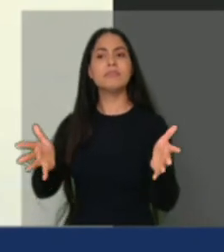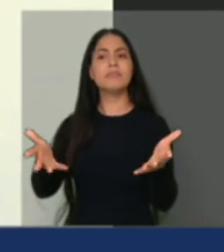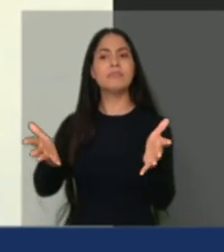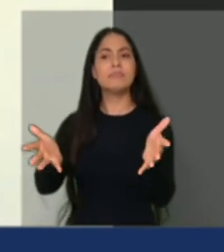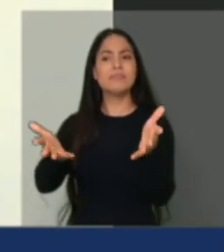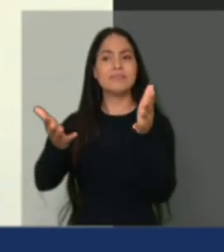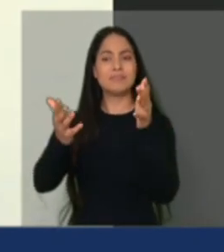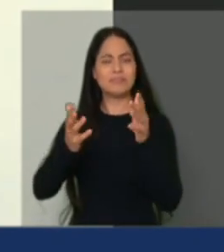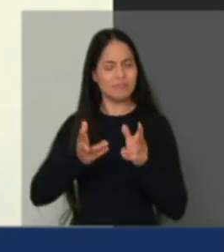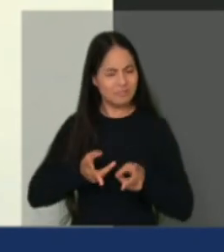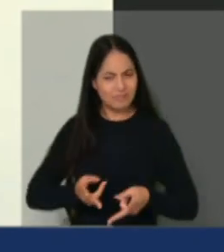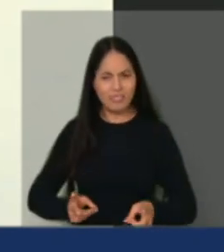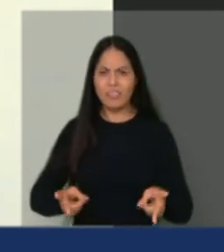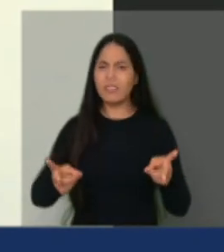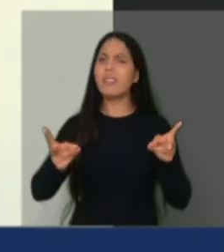SEMPRE SE OCUPANDO, SE ESTANDO